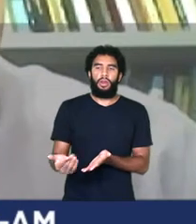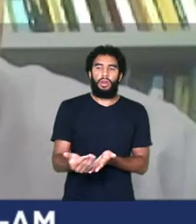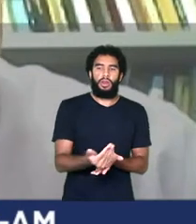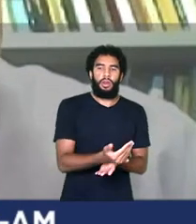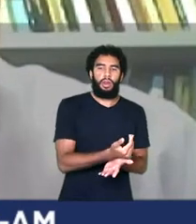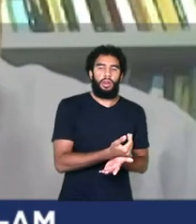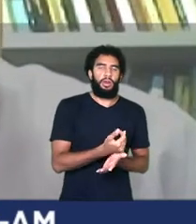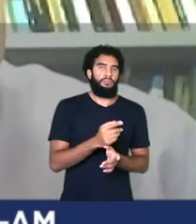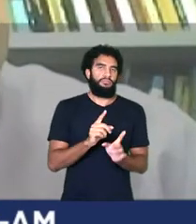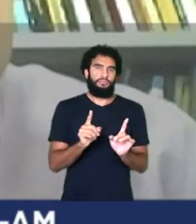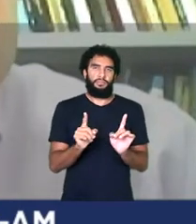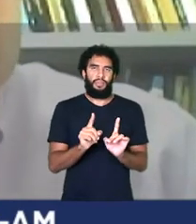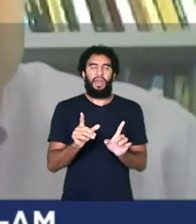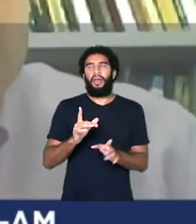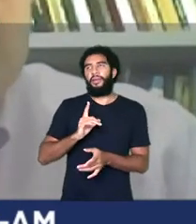ILUSÃO DE QUE VAI AUMENTAR ARRECADAÇÃO POR CONTA DISSO